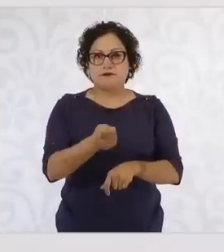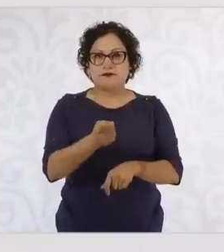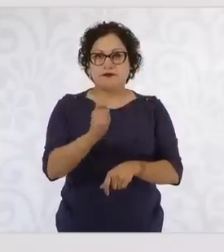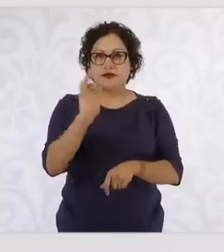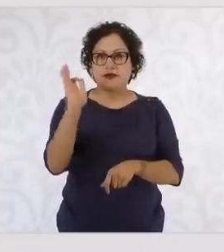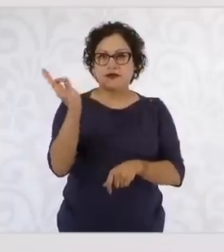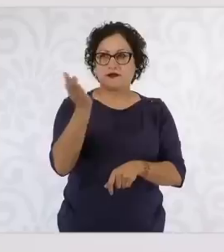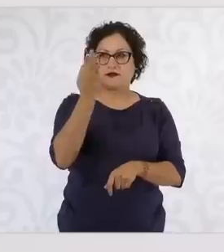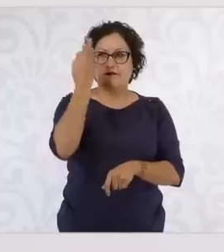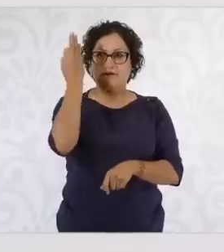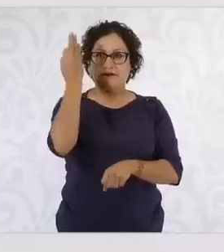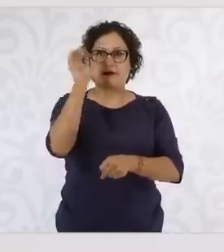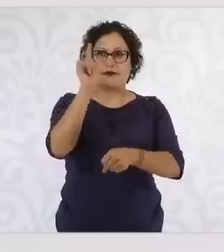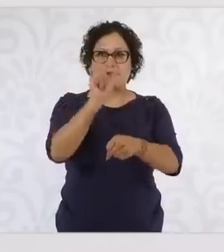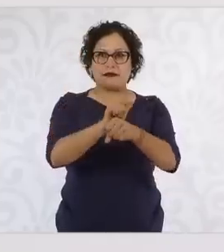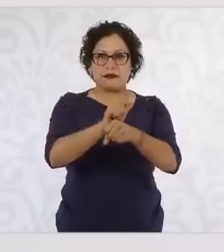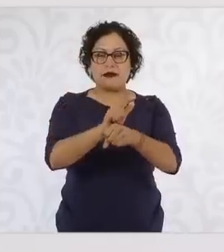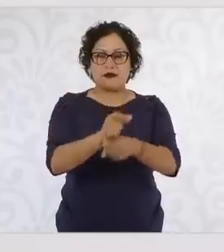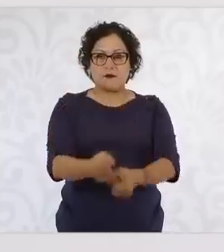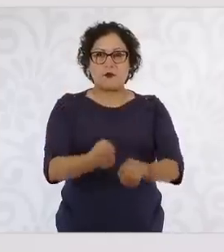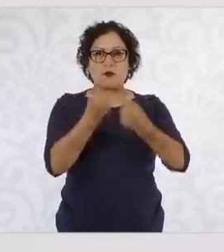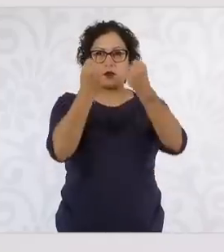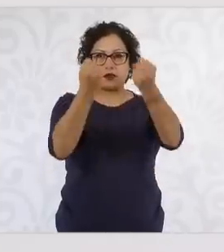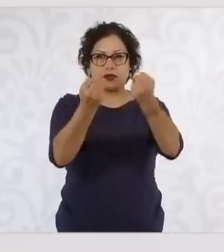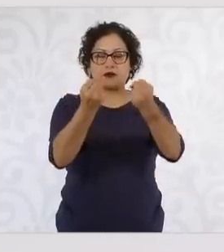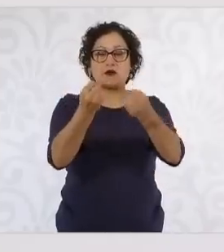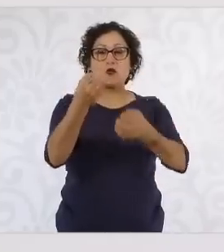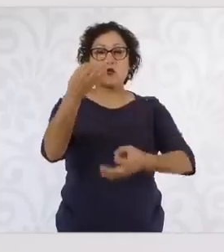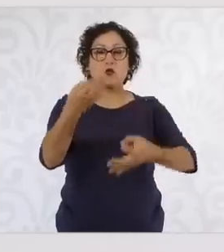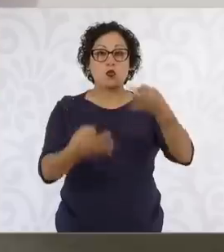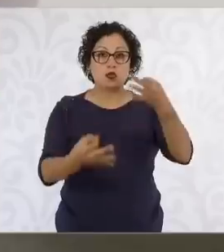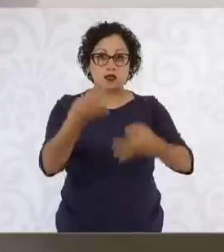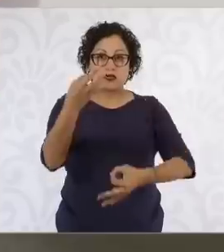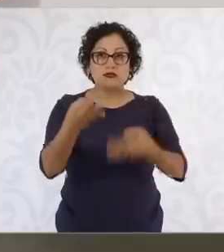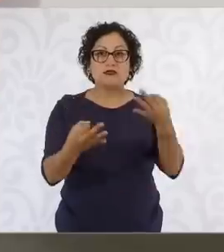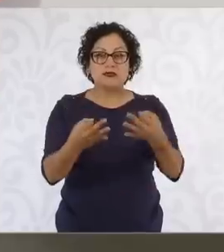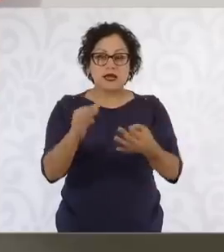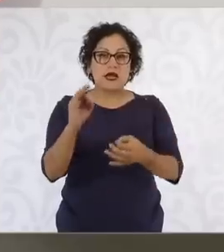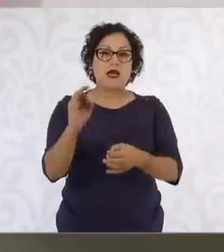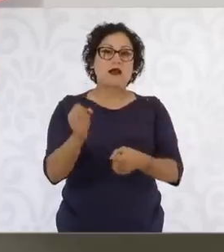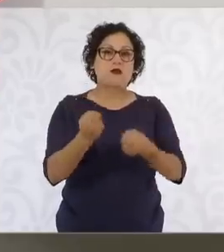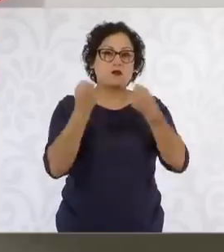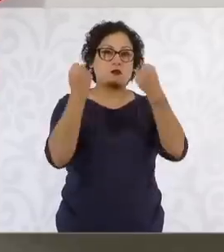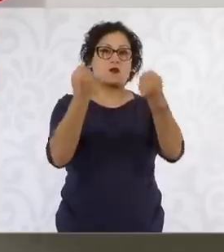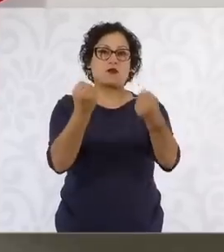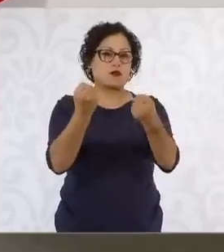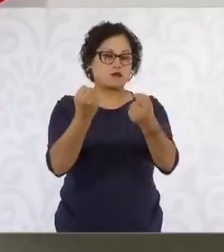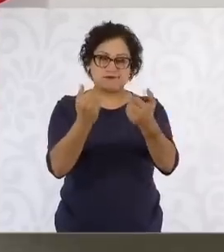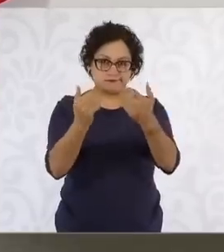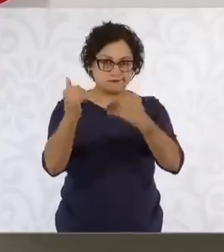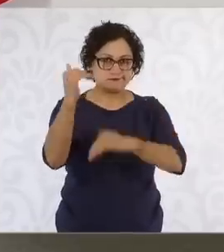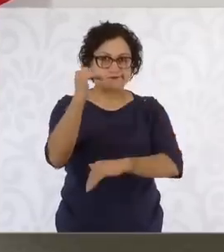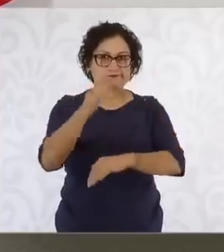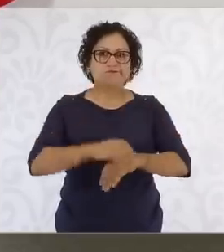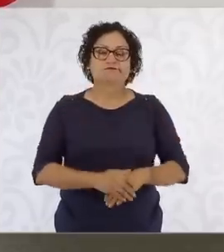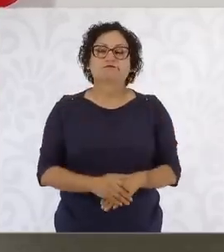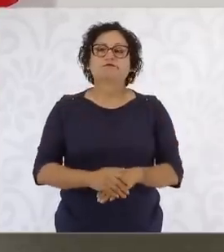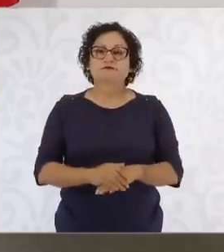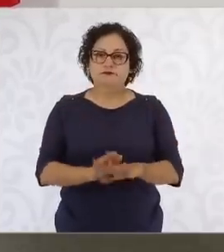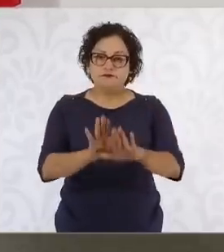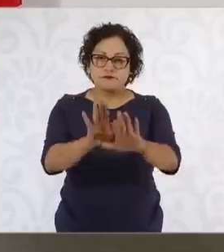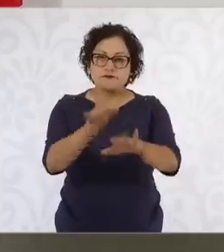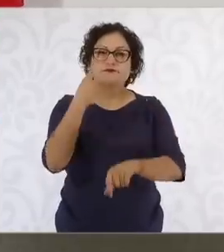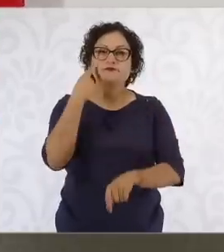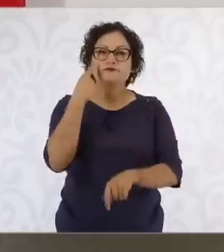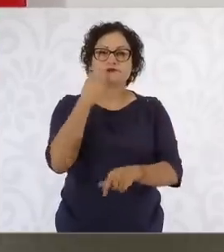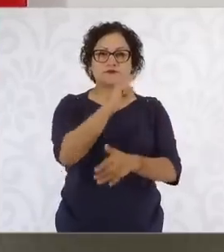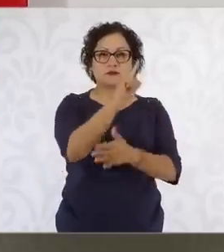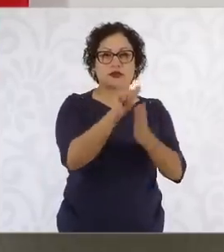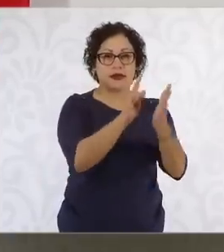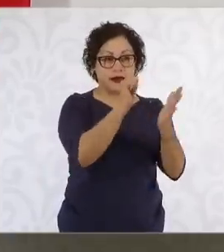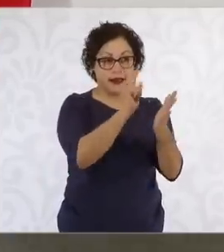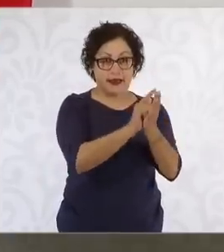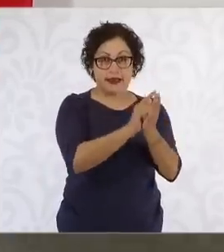judicial va a sanear el poder judicial la reforma porque se van a